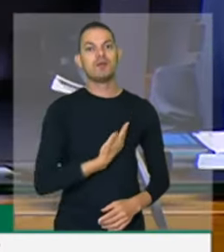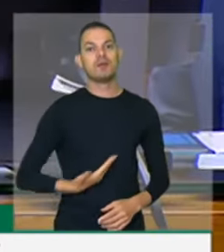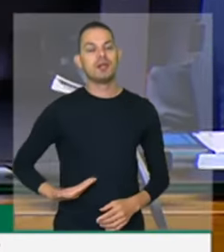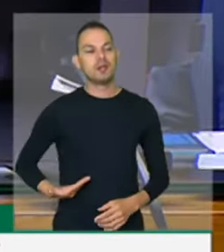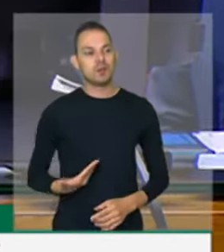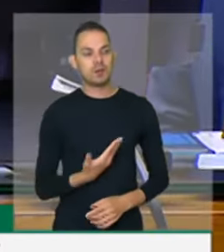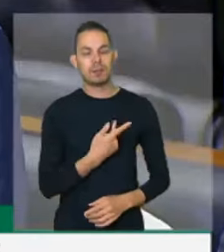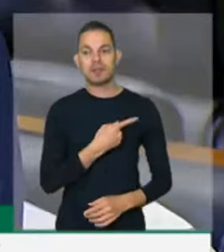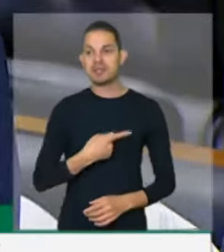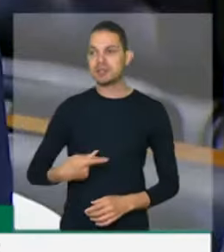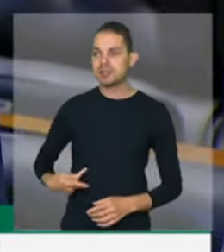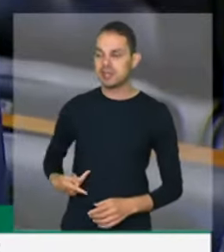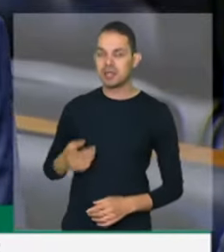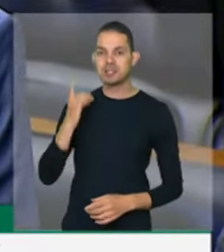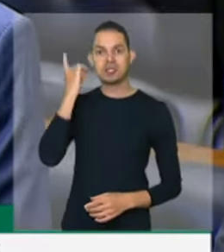SENHORAS DEPUTADOS, NÓS RESPEITAMOS MUITO A OPINIÃO